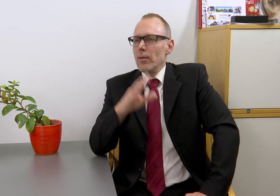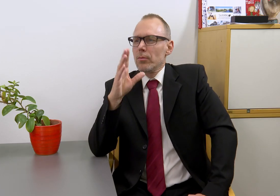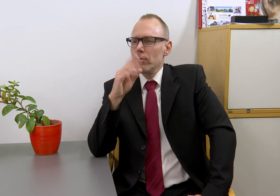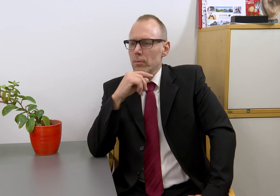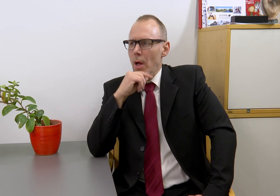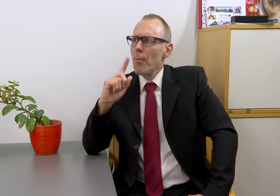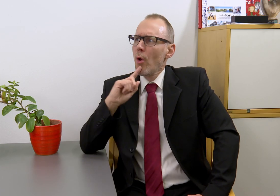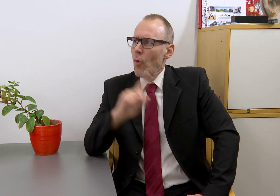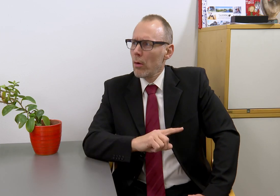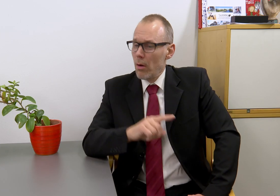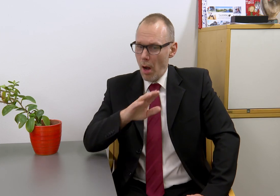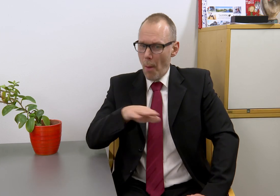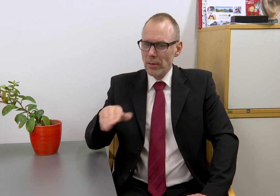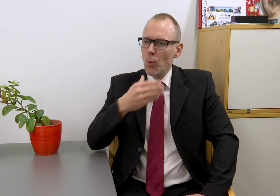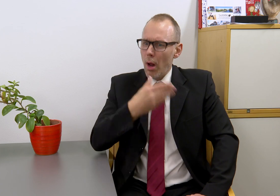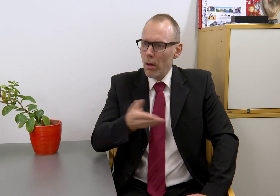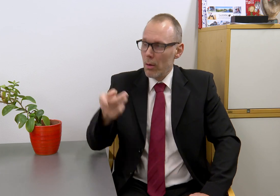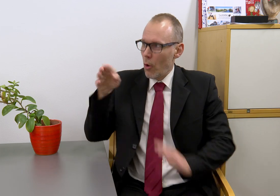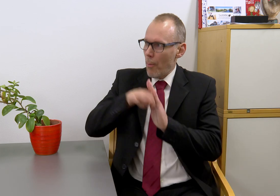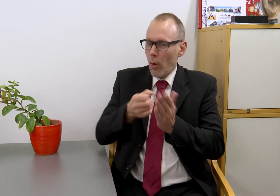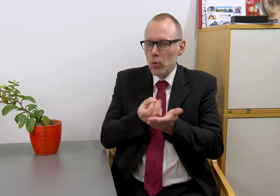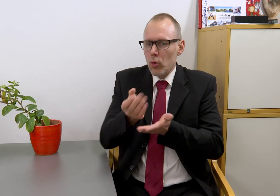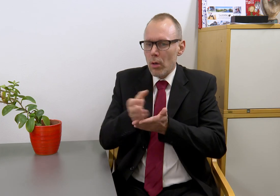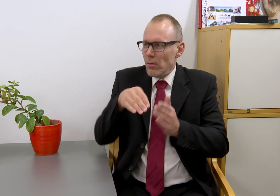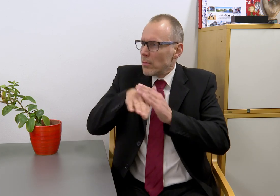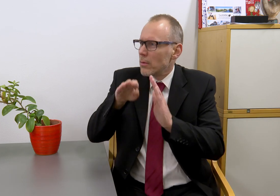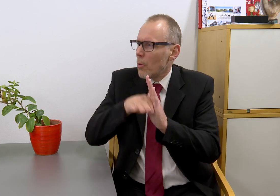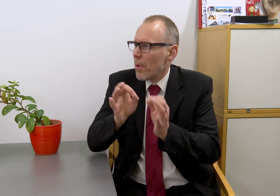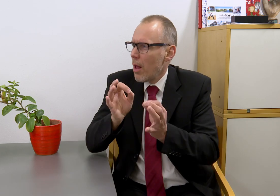Millaista ohjelmaa tuotitte lapsille ja nuorille viime vuoden aikana?